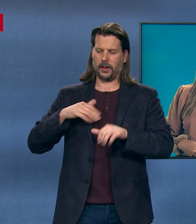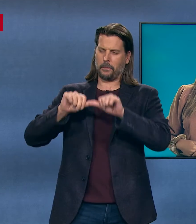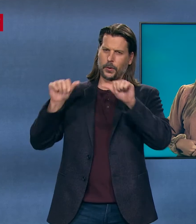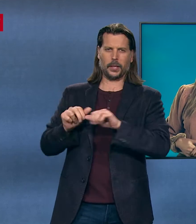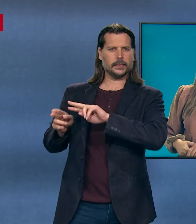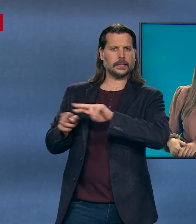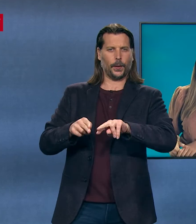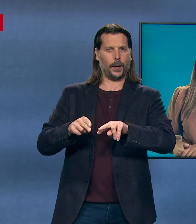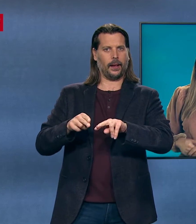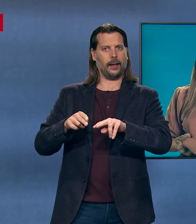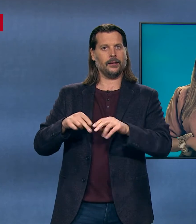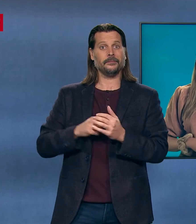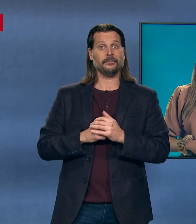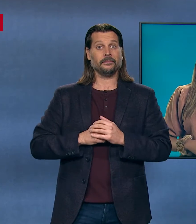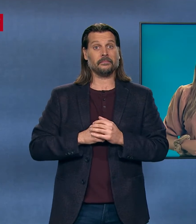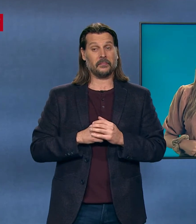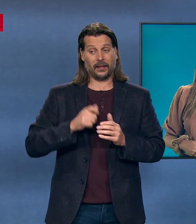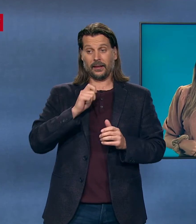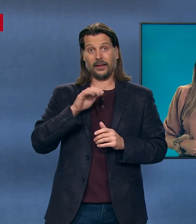Kinderreporter Nils hat das für dich ausgescheckt.